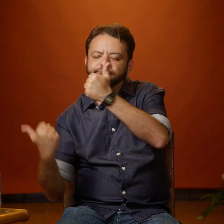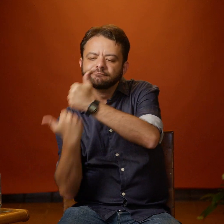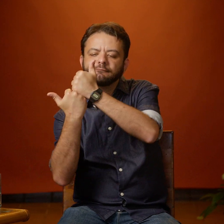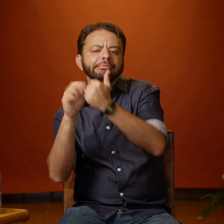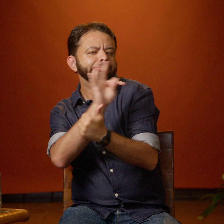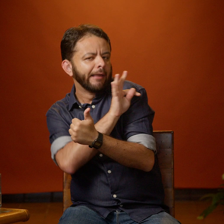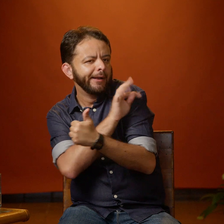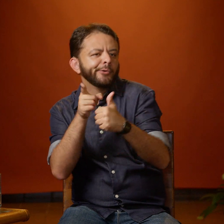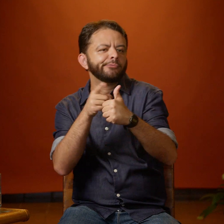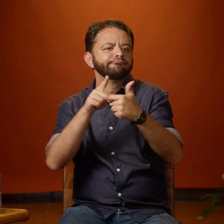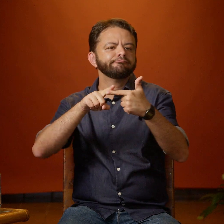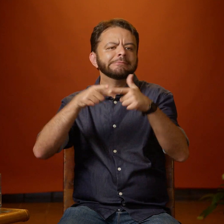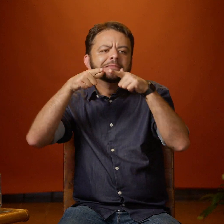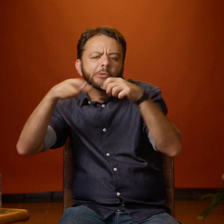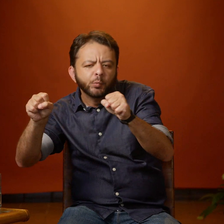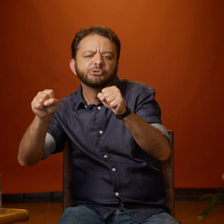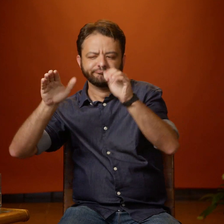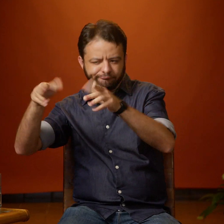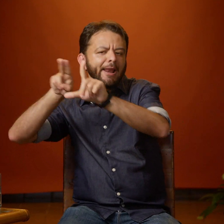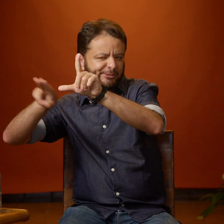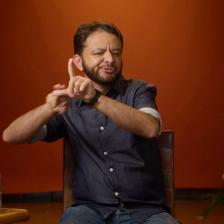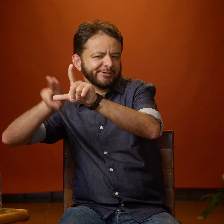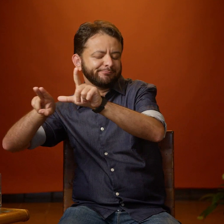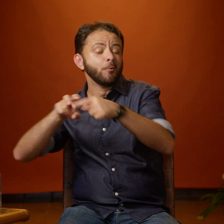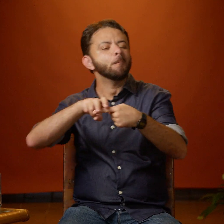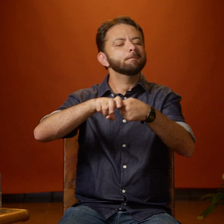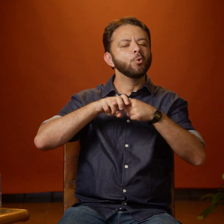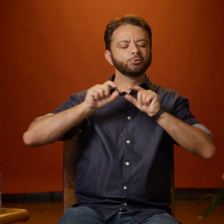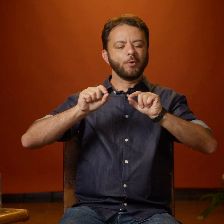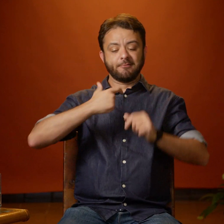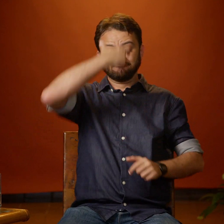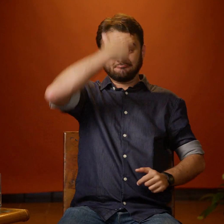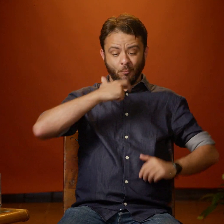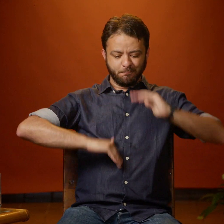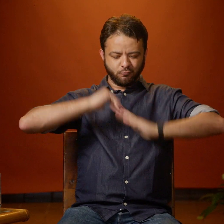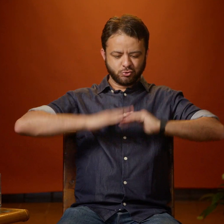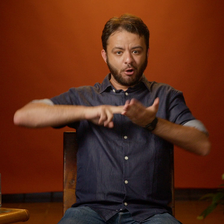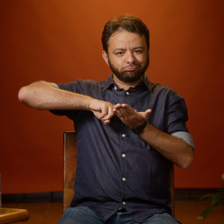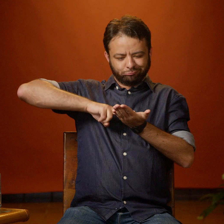ele precisa saber que a LSE precisa ter cuidado